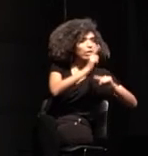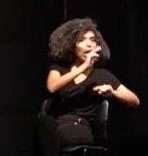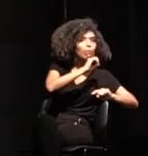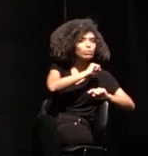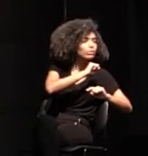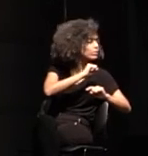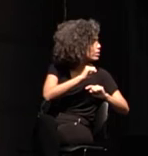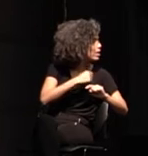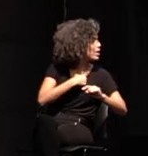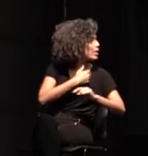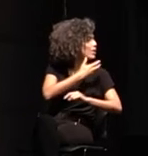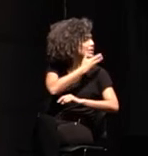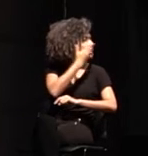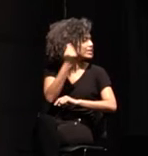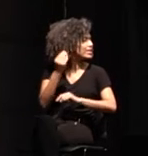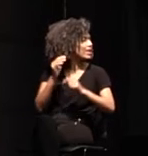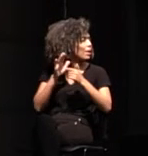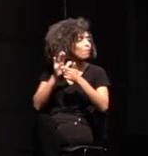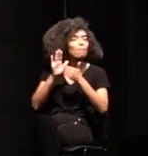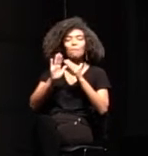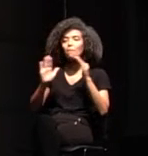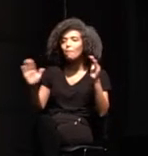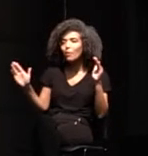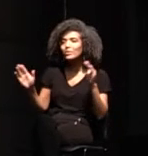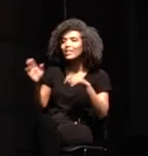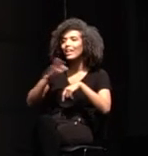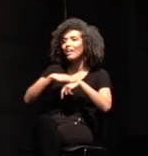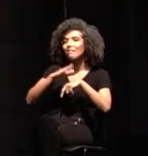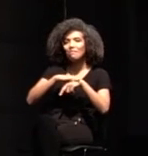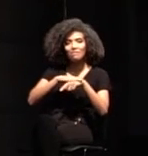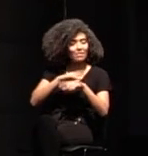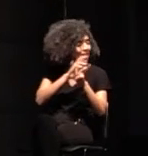Eu me esqueci da mostra que ela fez de Philippe Garrel, que também foi ótima.